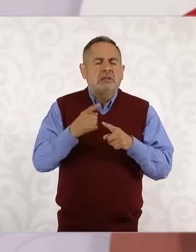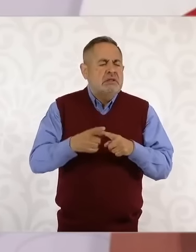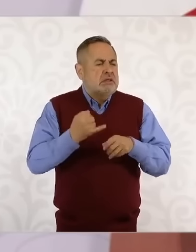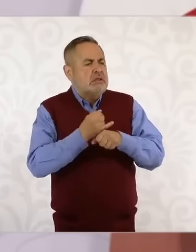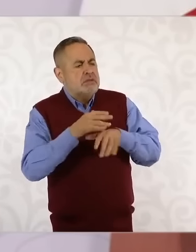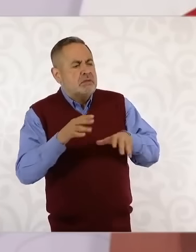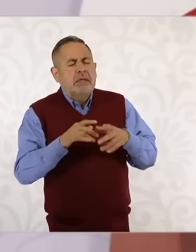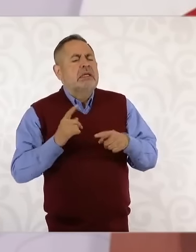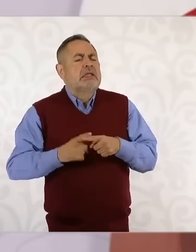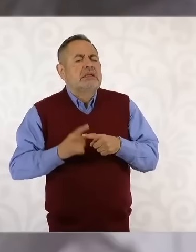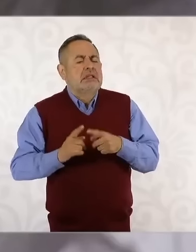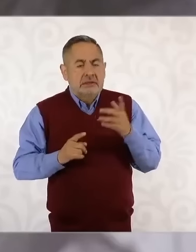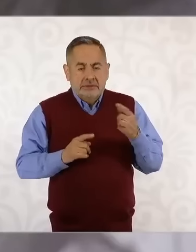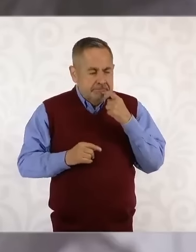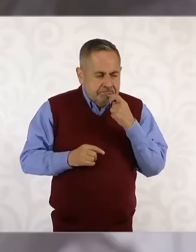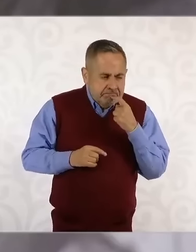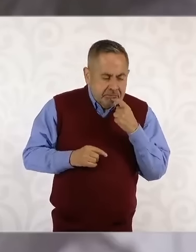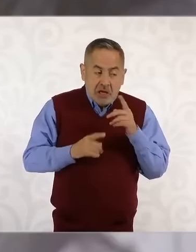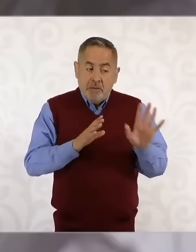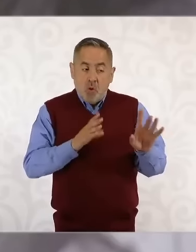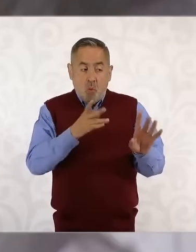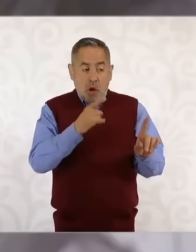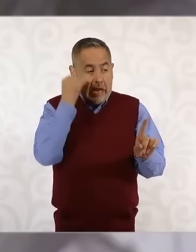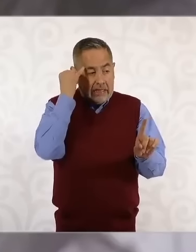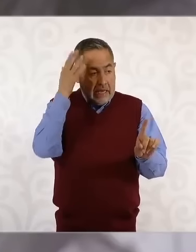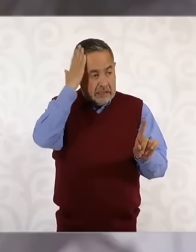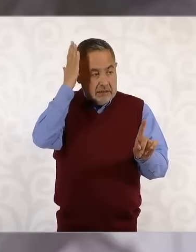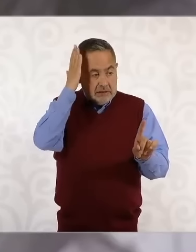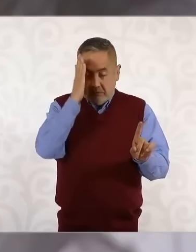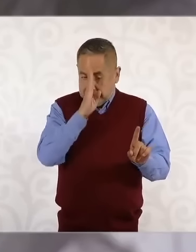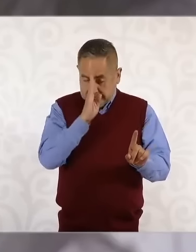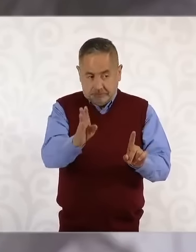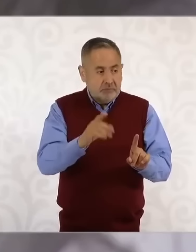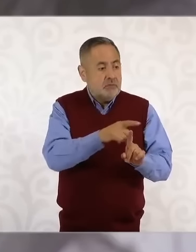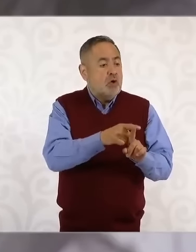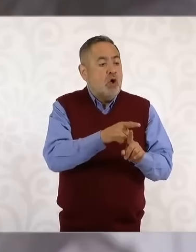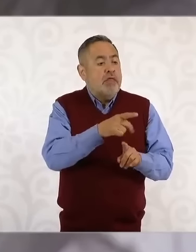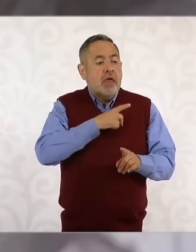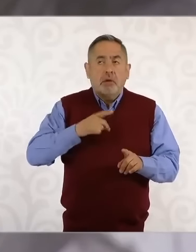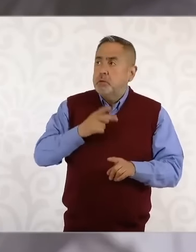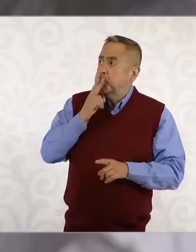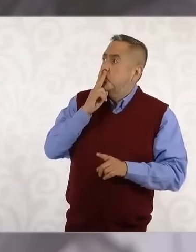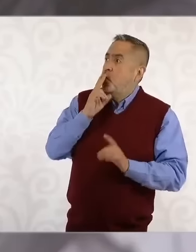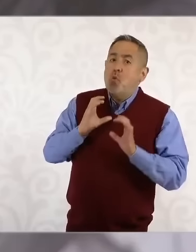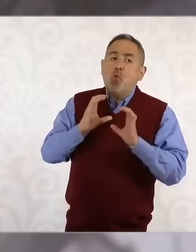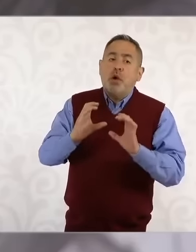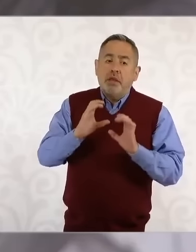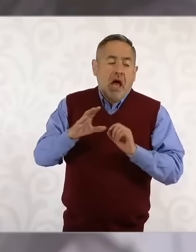incorporó también un eje transversal de compromiso con la justicia energética mediante inversiones